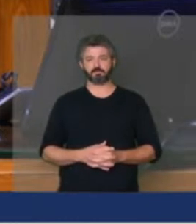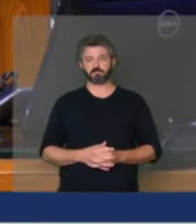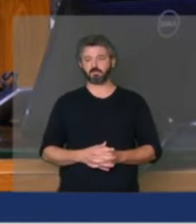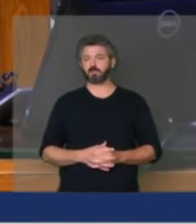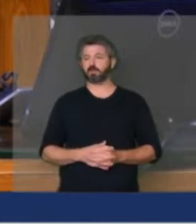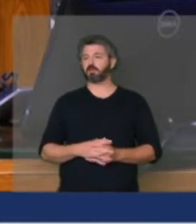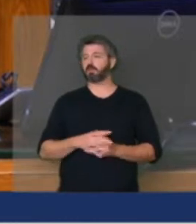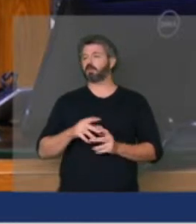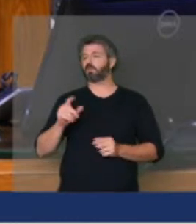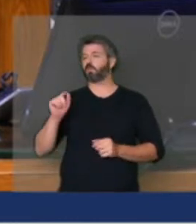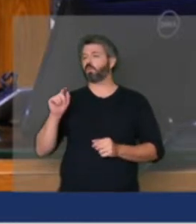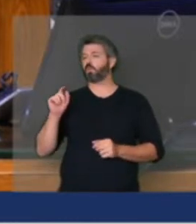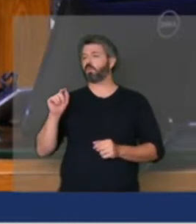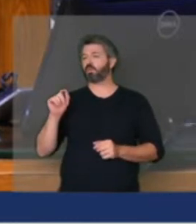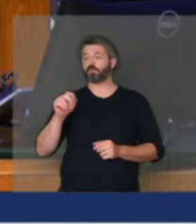... NOVO! ANTES DE PASSAR PARA O DEPUTADO MARCEL, FAZER UM